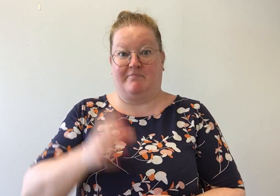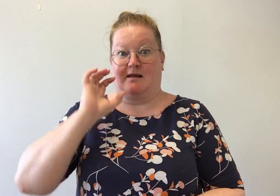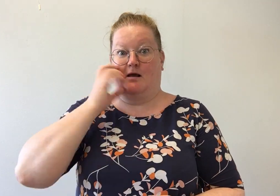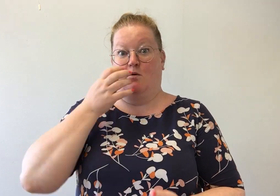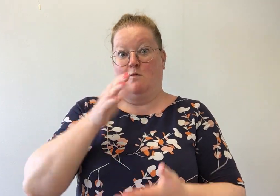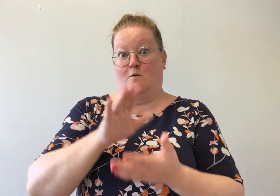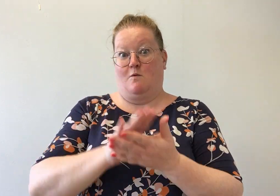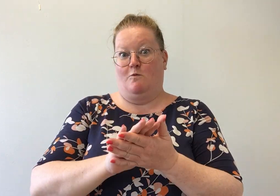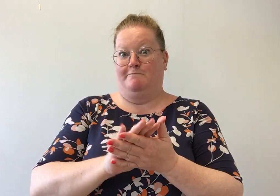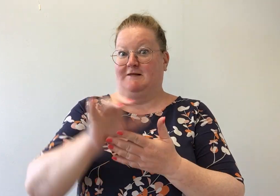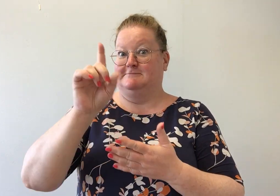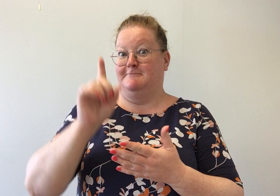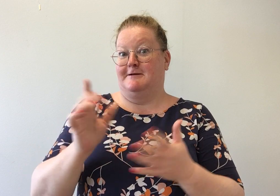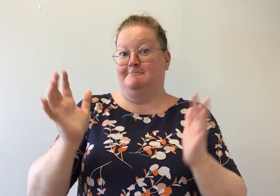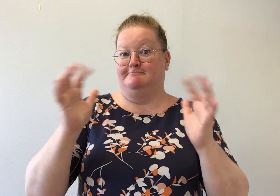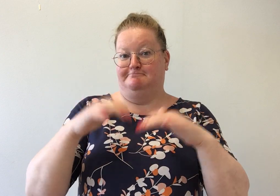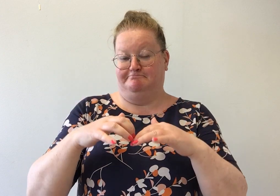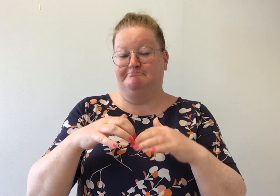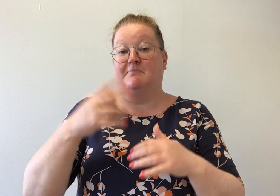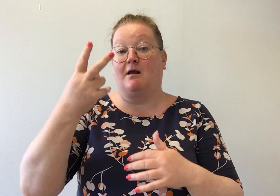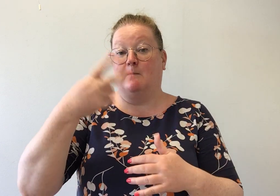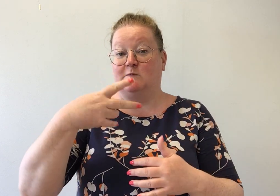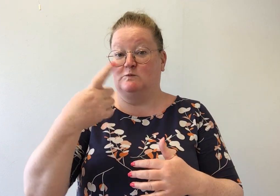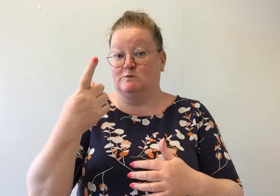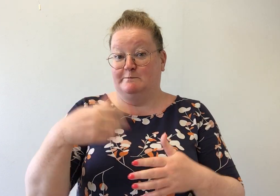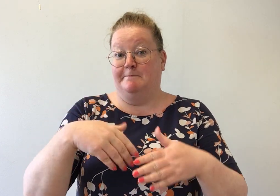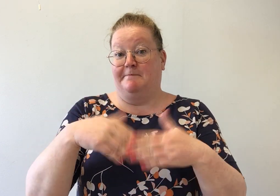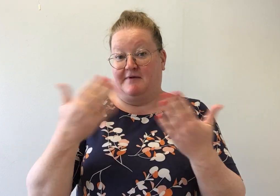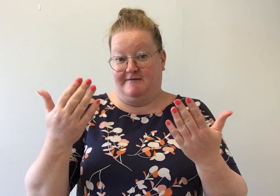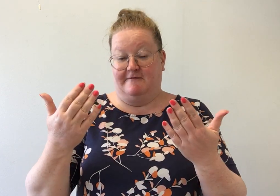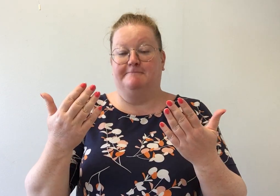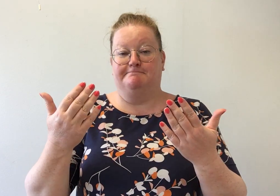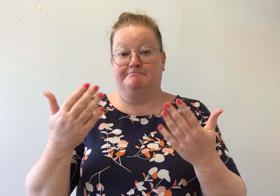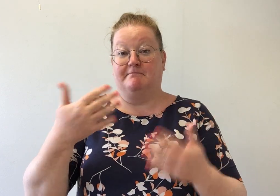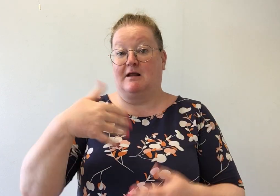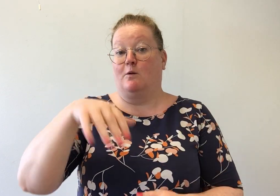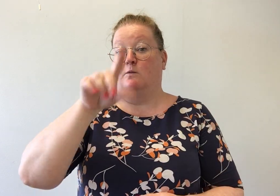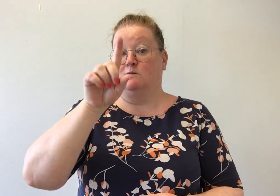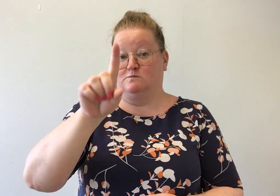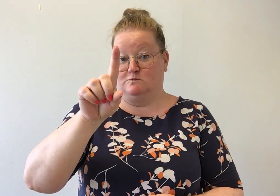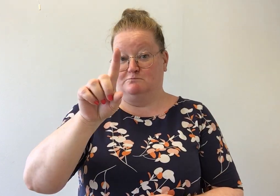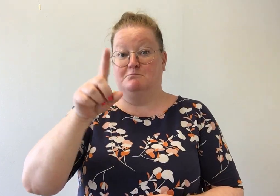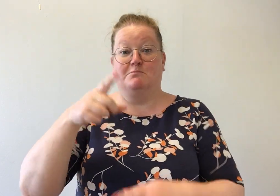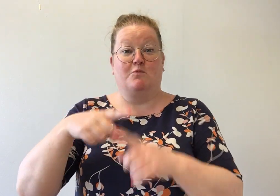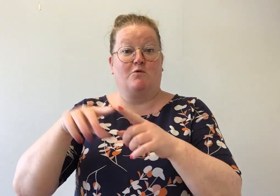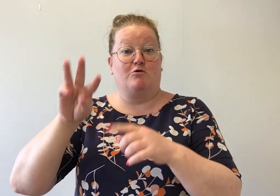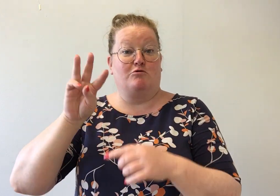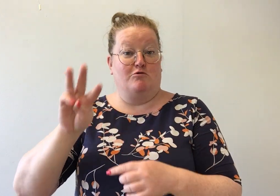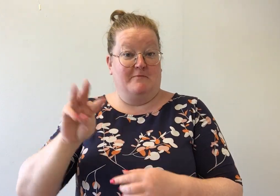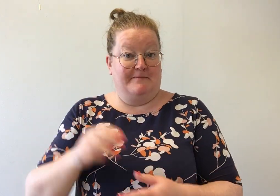Ensimmäinen etätapaaminen järjestetään elokuun 21. päivänä klo 13.00-14.30.